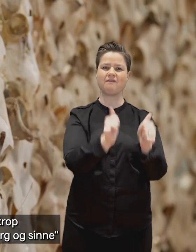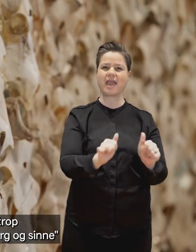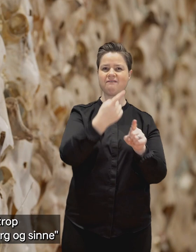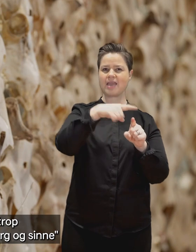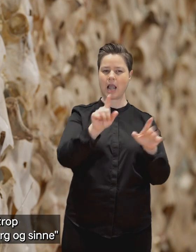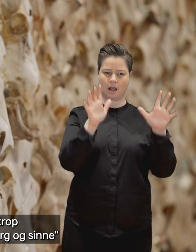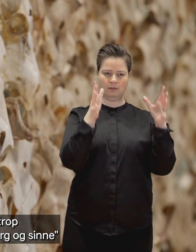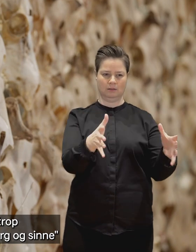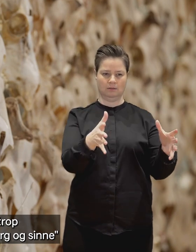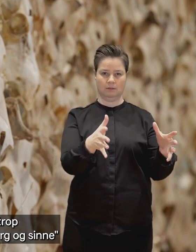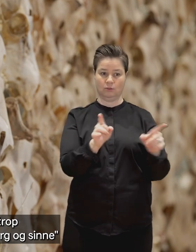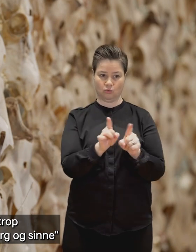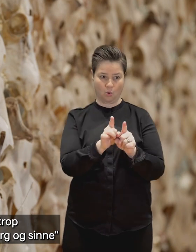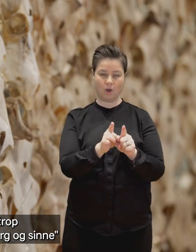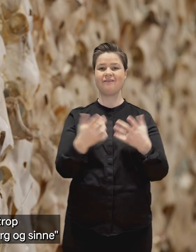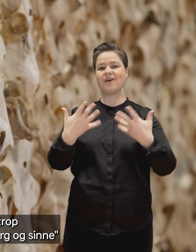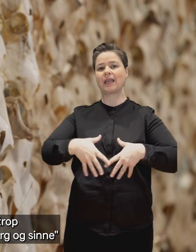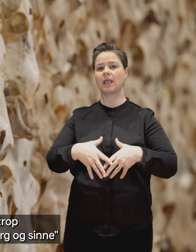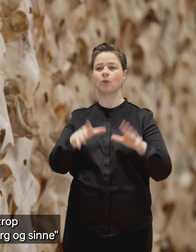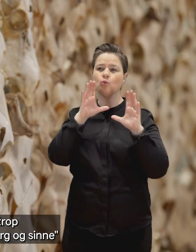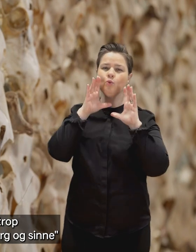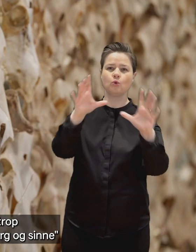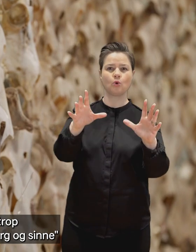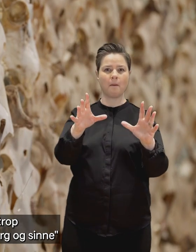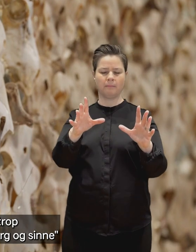"Verket er et utrop og et monument for sorg og sinne"